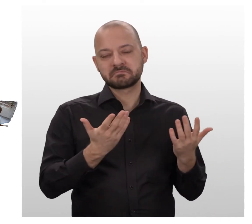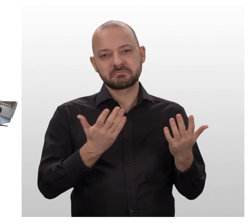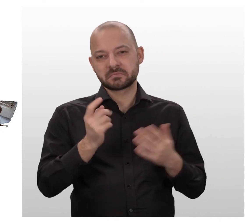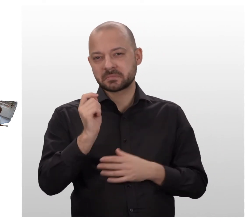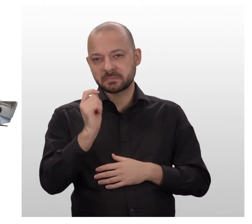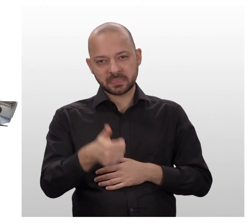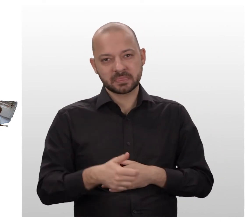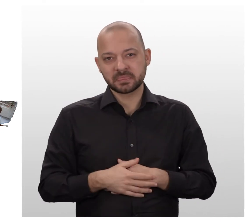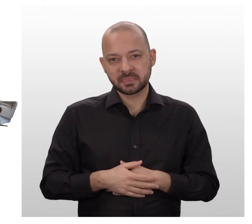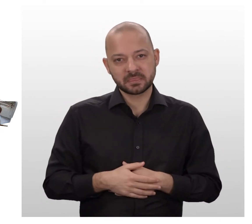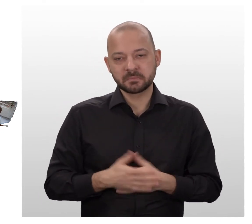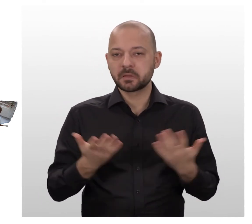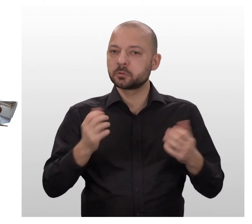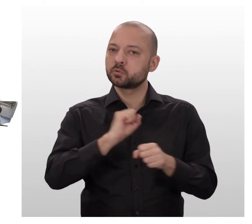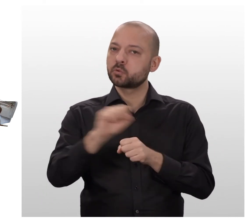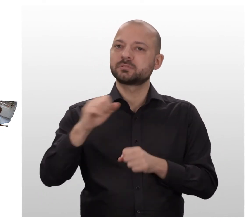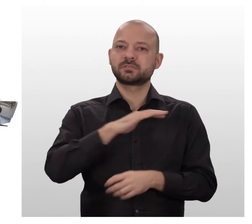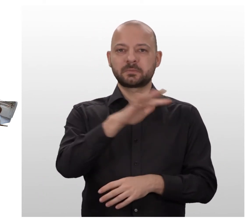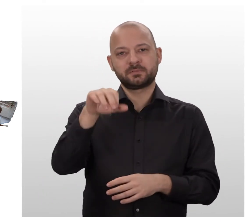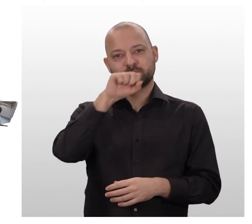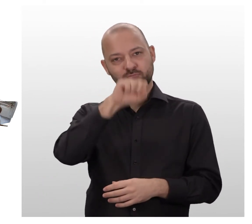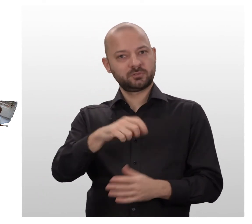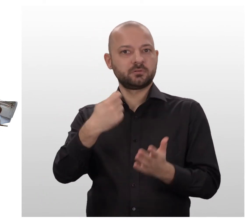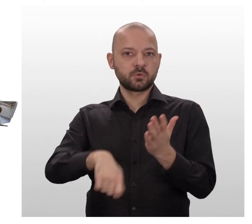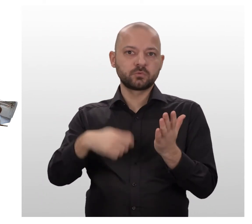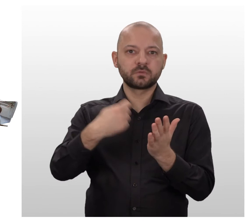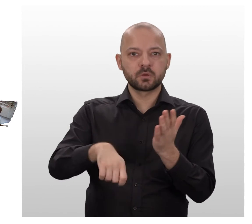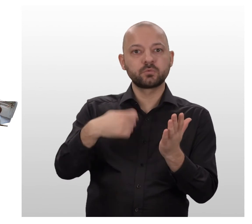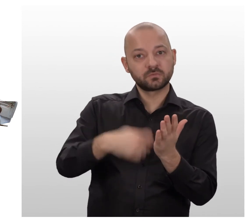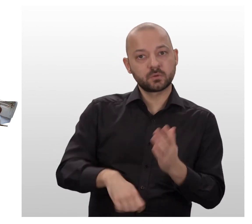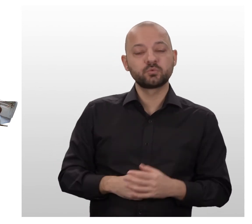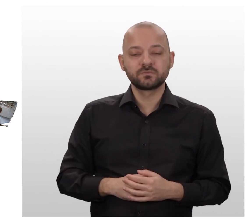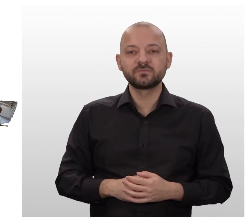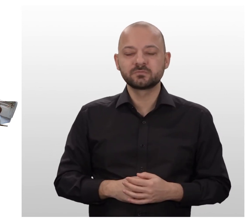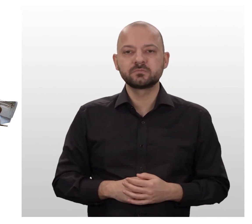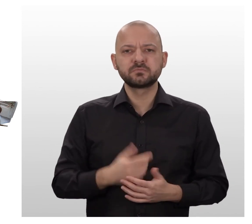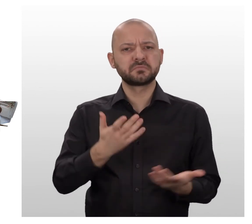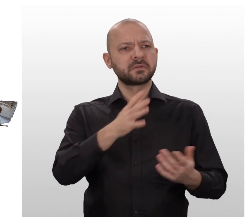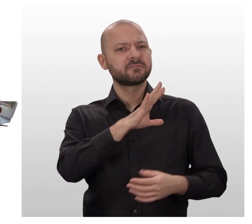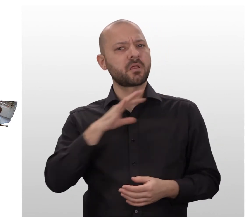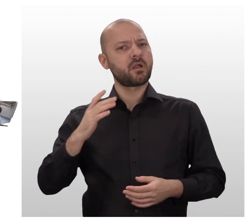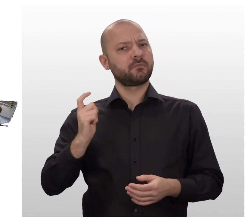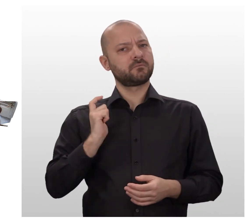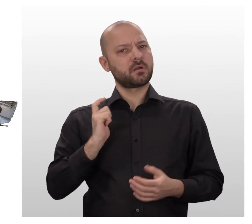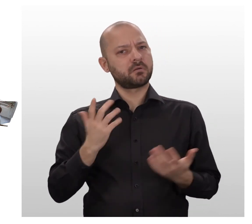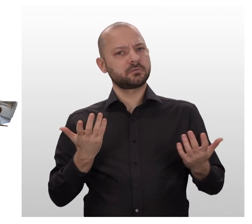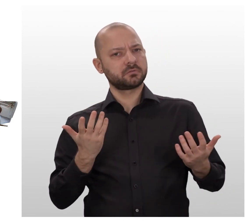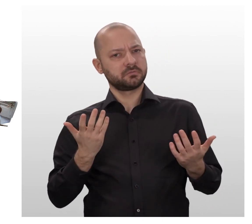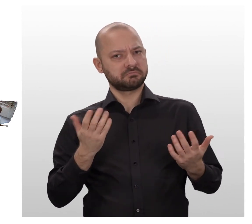Da es kaum Alternativen gibt, wird er trotzdem gekauft.